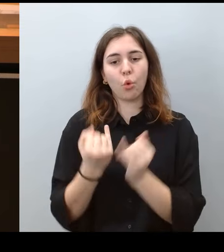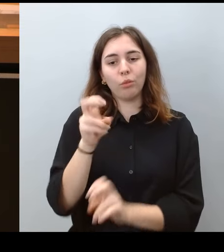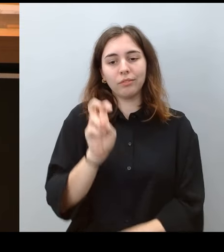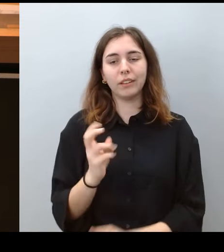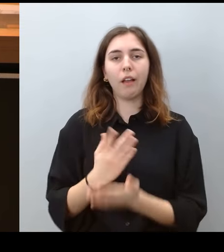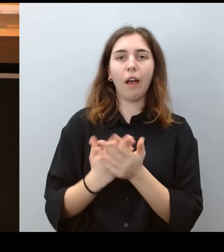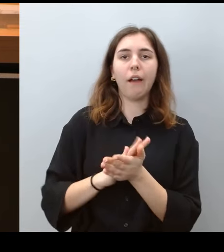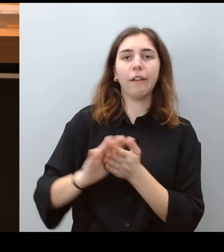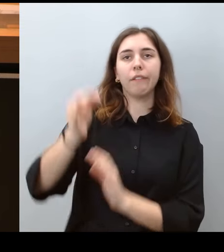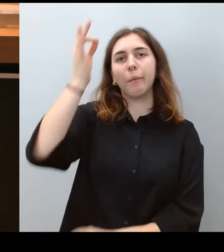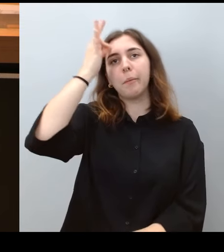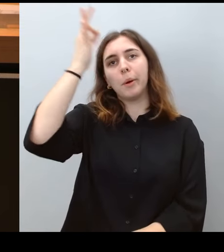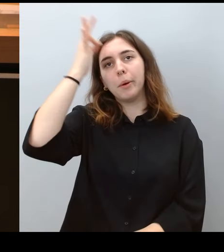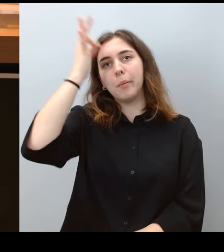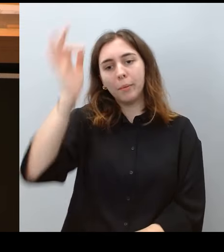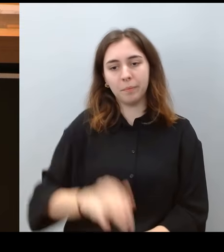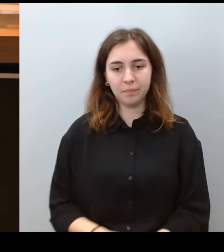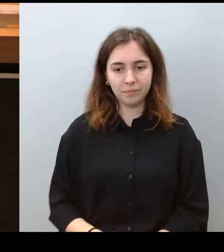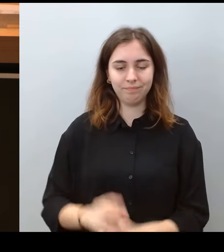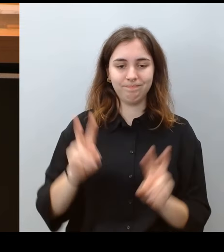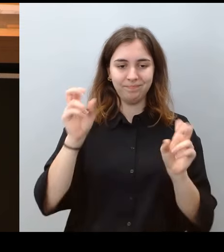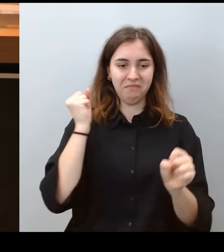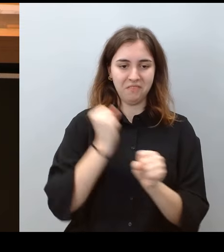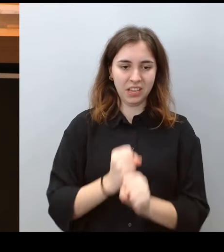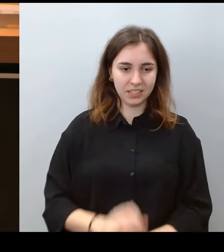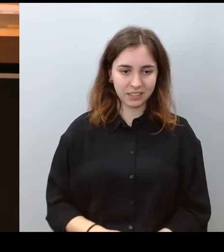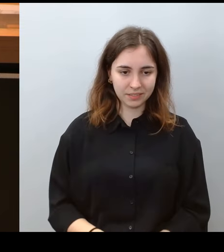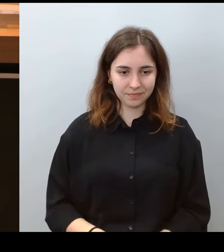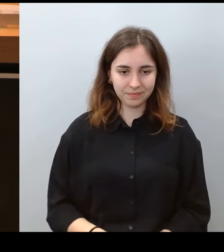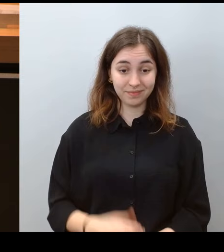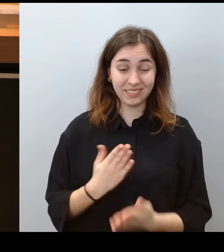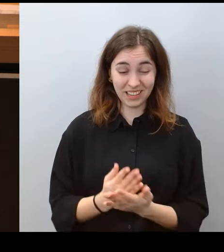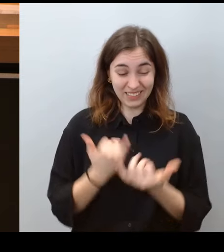So, und deshalb müssen wir hier über diese Problematik jetzt wieder sprechen. Alles wieder